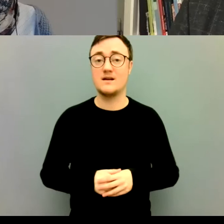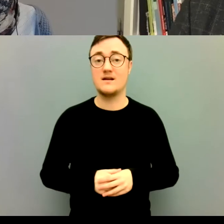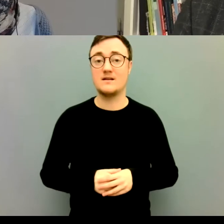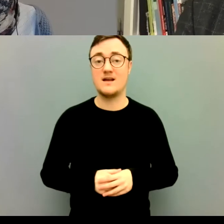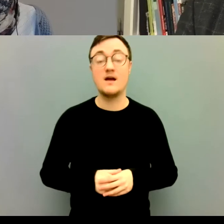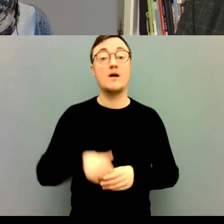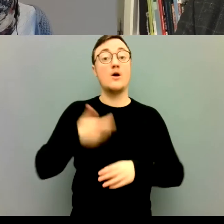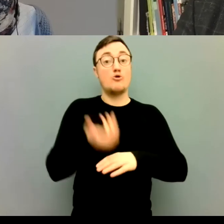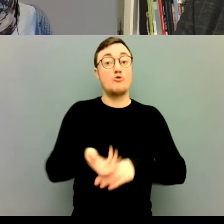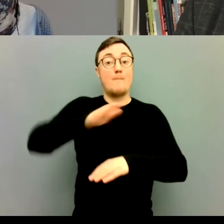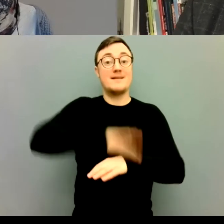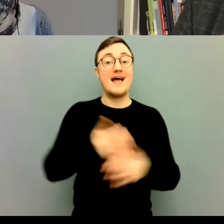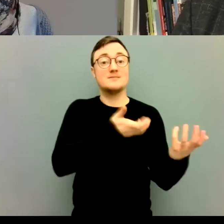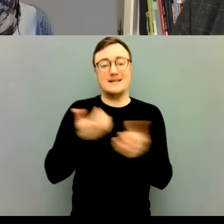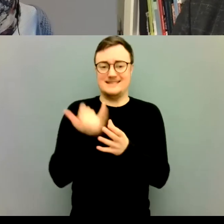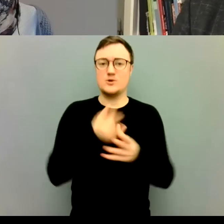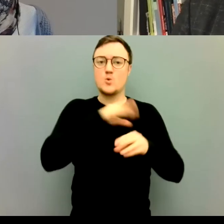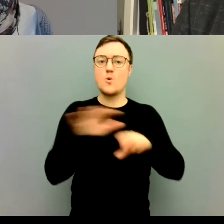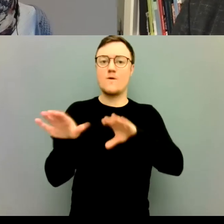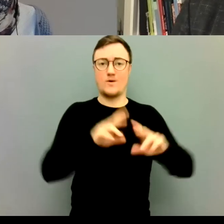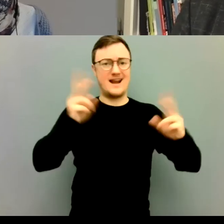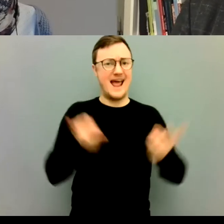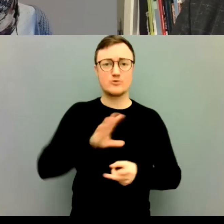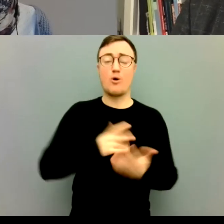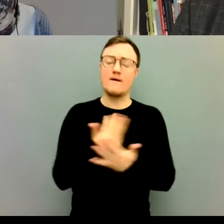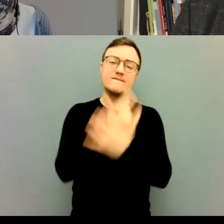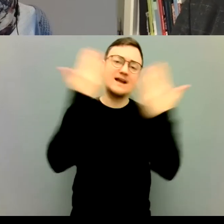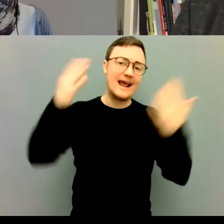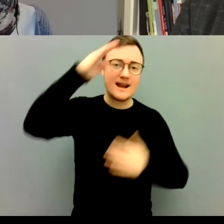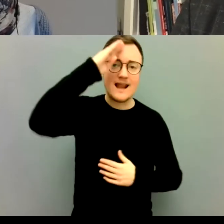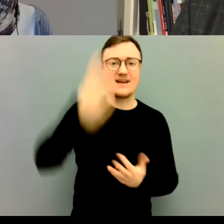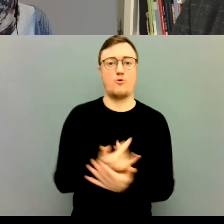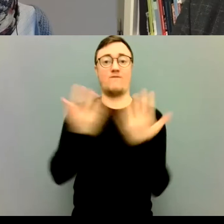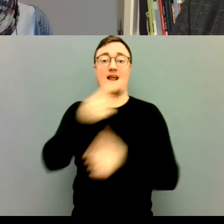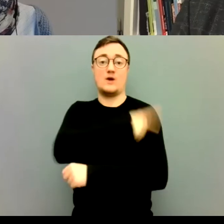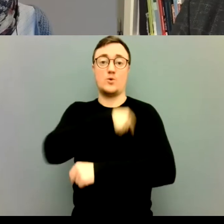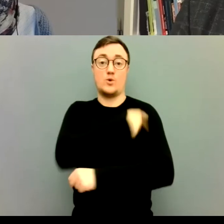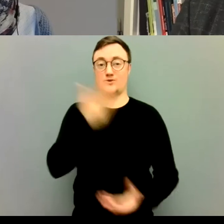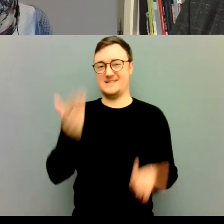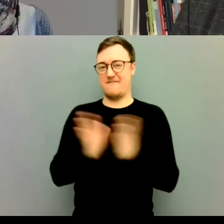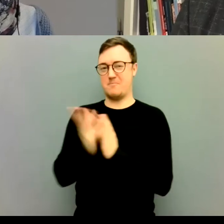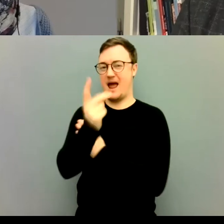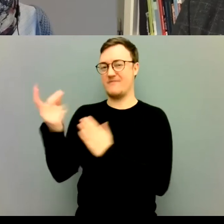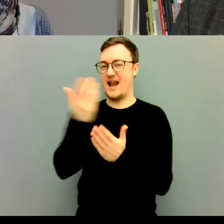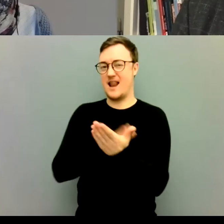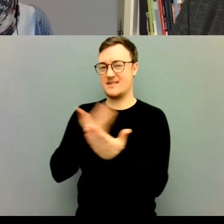ha kompetensbrist i sjukvården trots fler läkare och sjuksköterskor än andra-